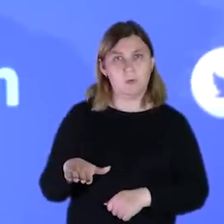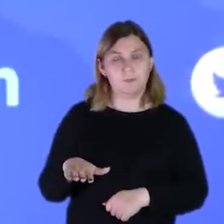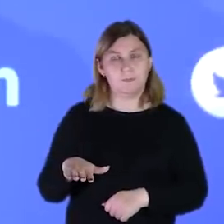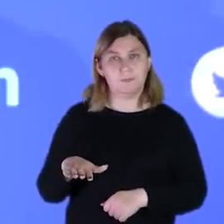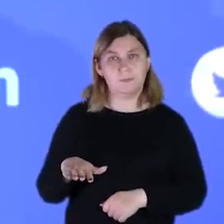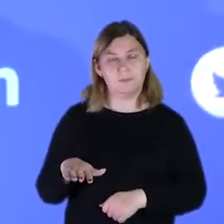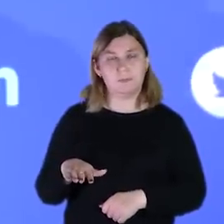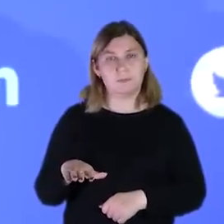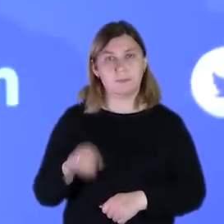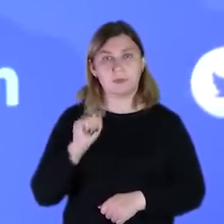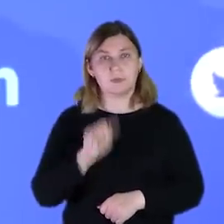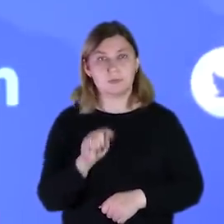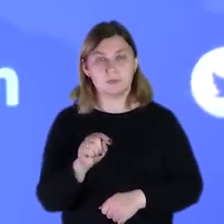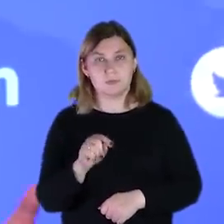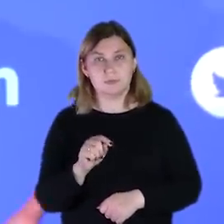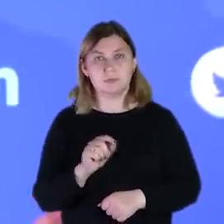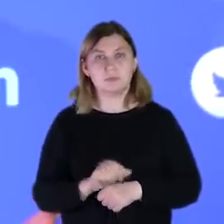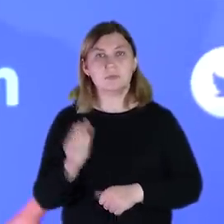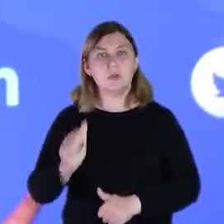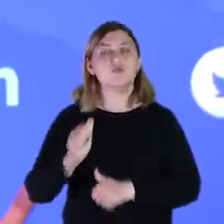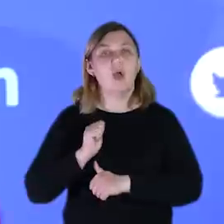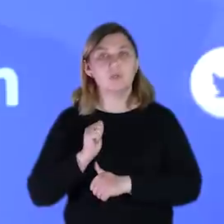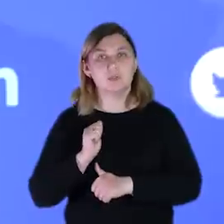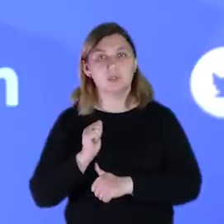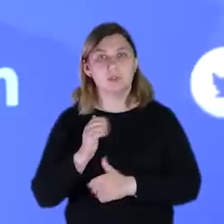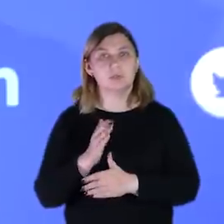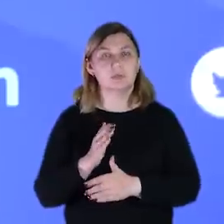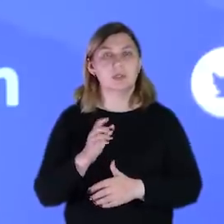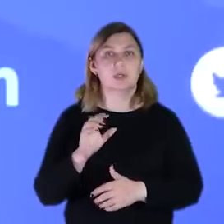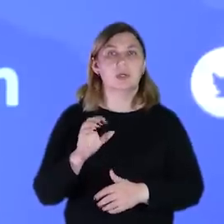to funkcjonariusze, żołnierze SRI